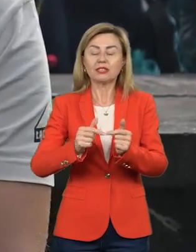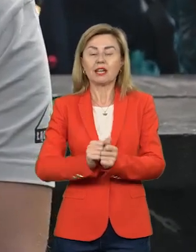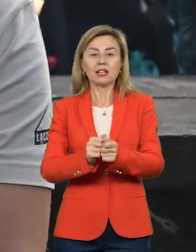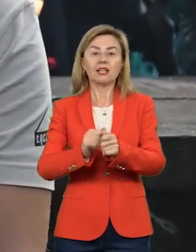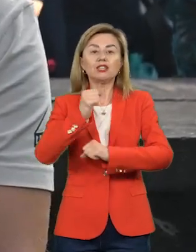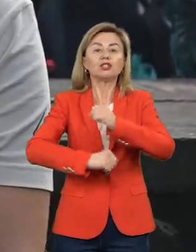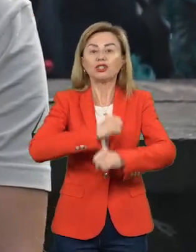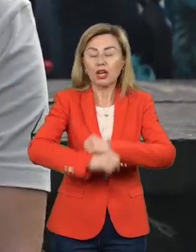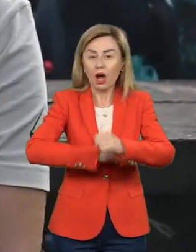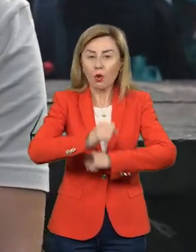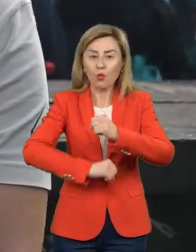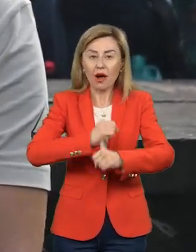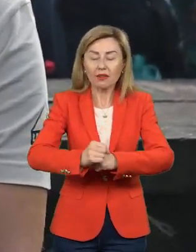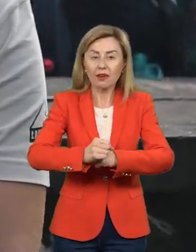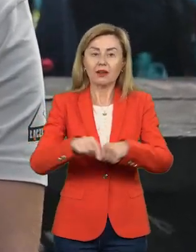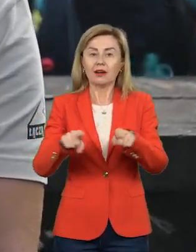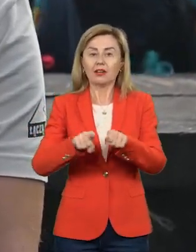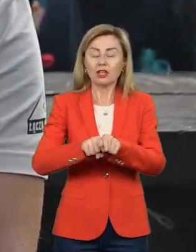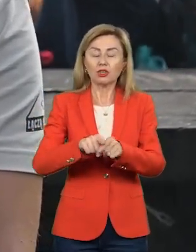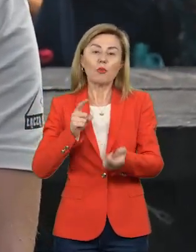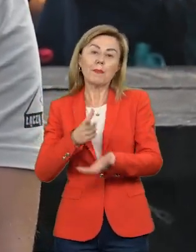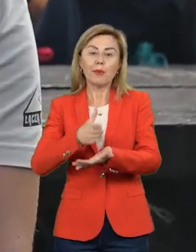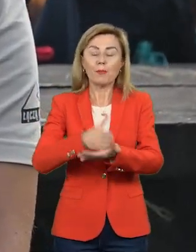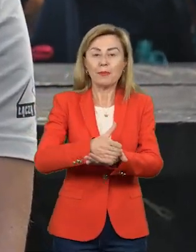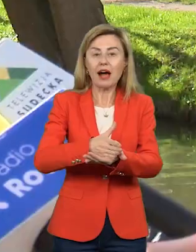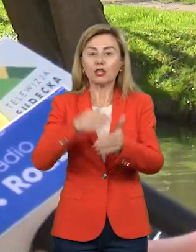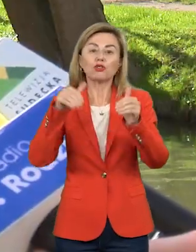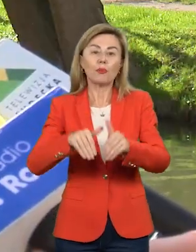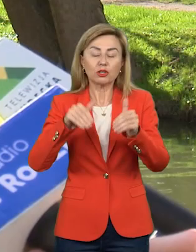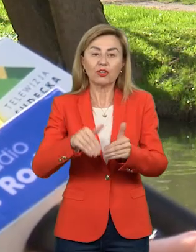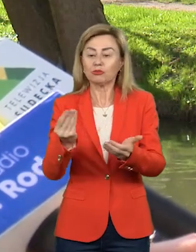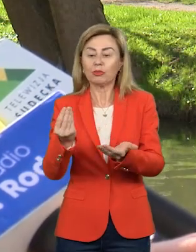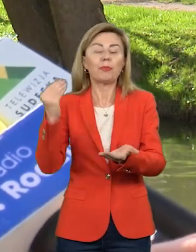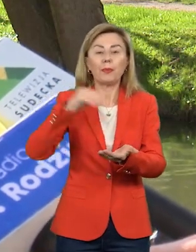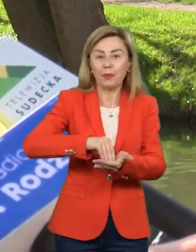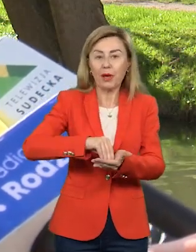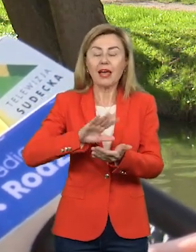ale również z komponentem polegającym na możliwości dofinansowania zakupu sprzętu,